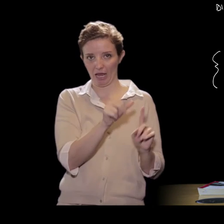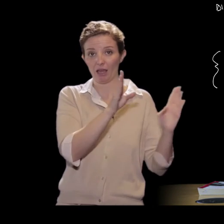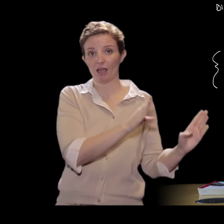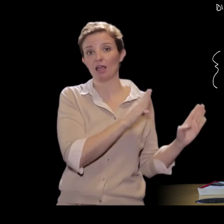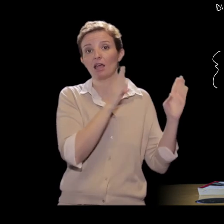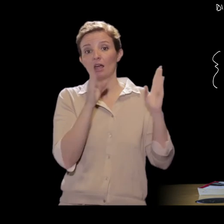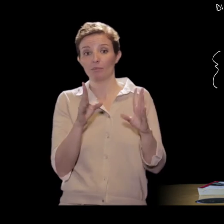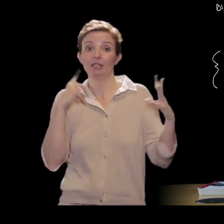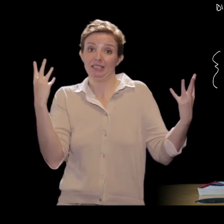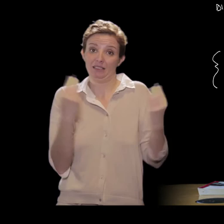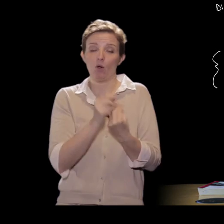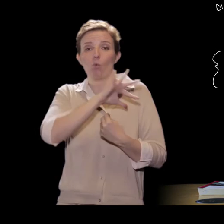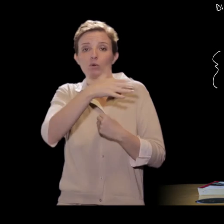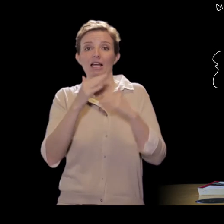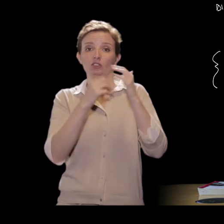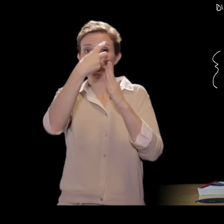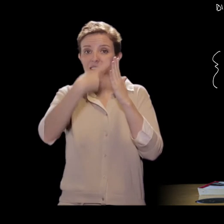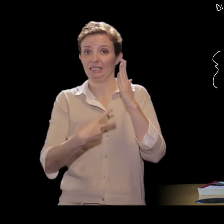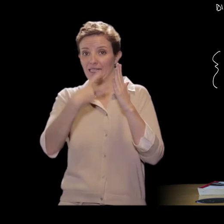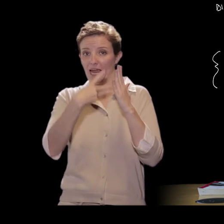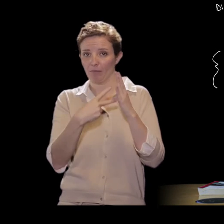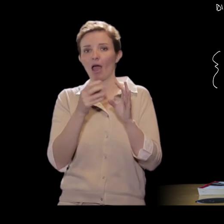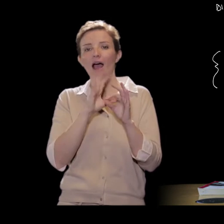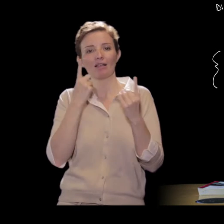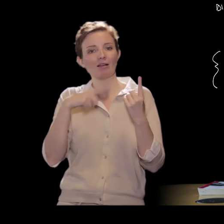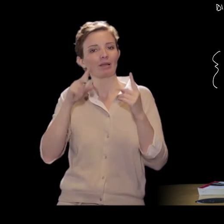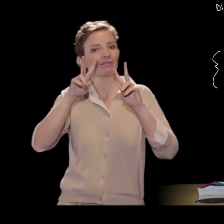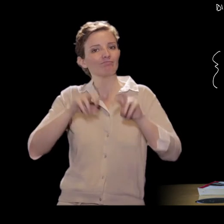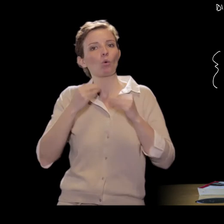Unito ad un altro sistema da analizzare quando x è minore di 2,